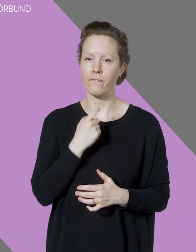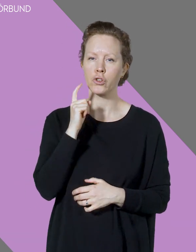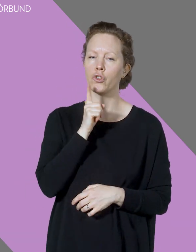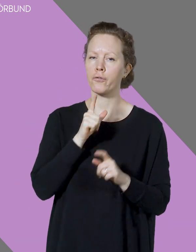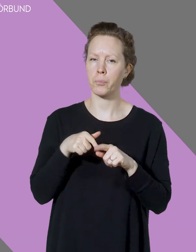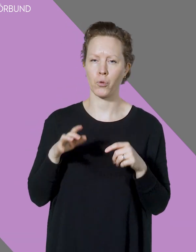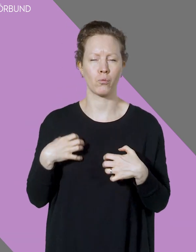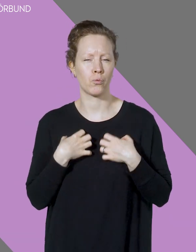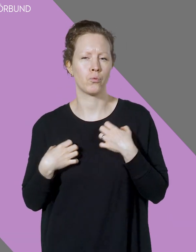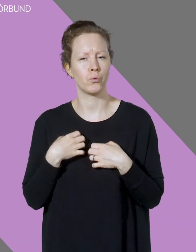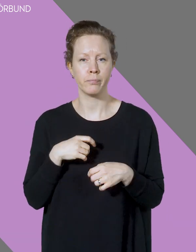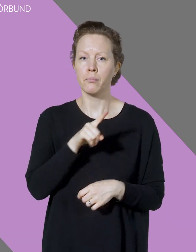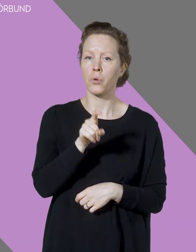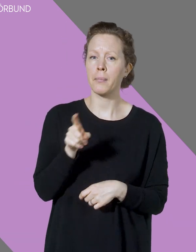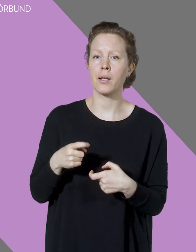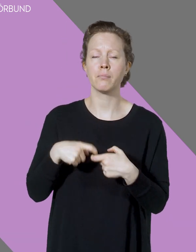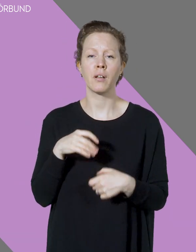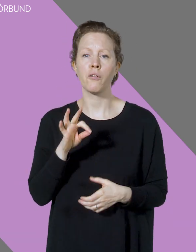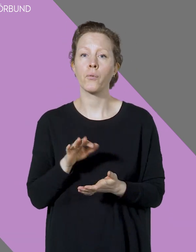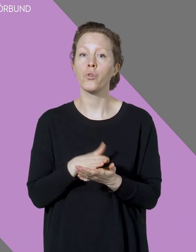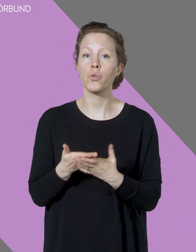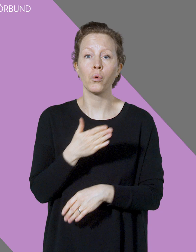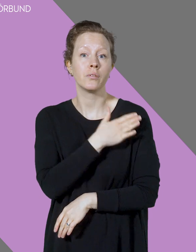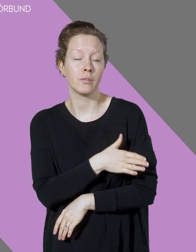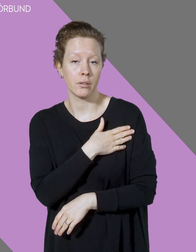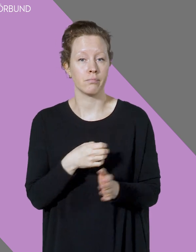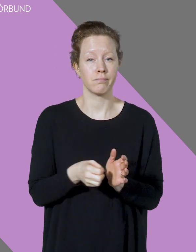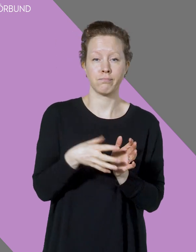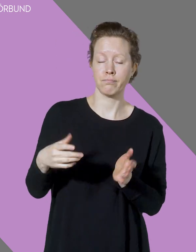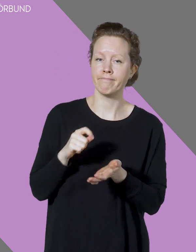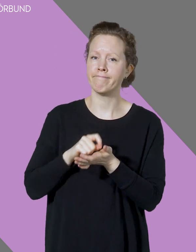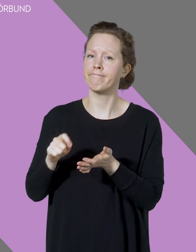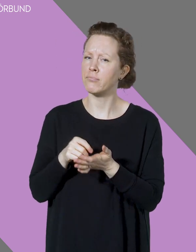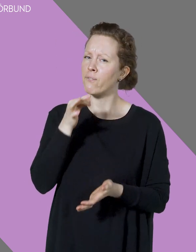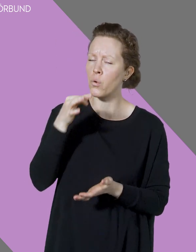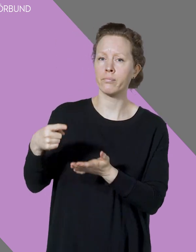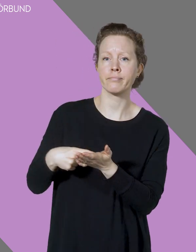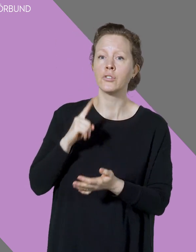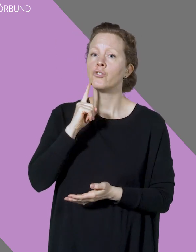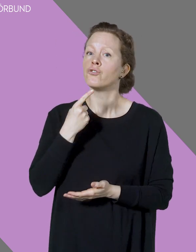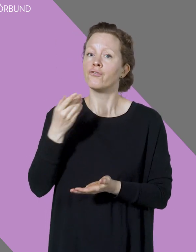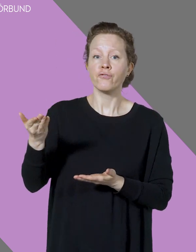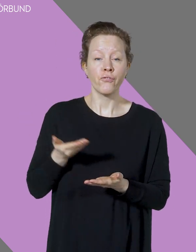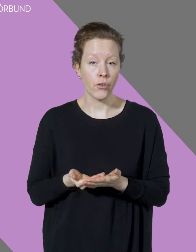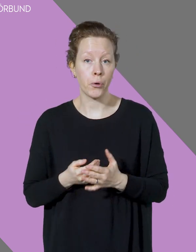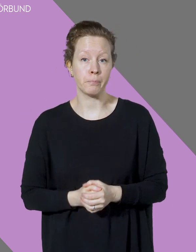Bakgrunden till de skriftliga spörsmålen är den oro - som Finlands Dövas Förbund har uttryckt om problemen i FPA:s tolktjänst.